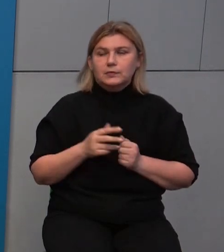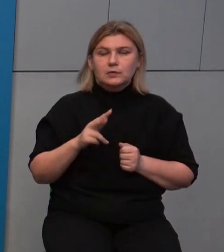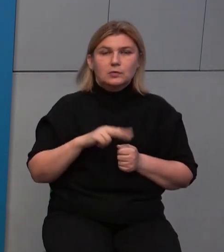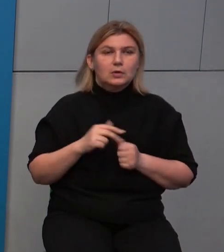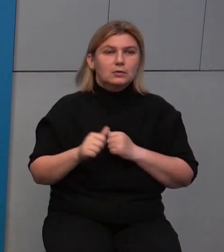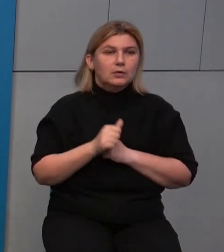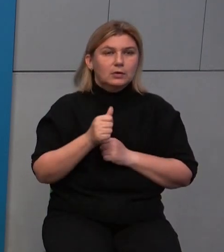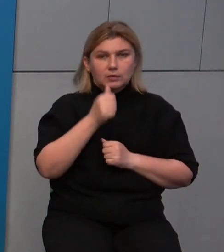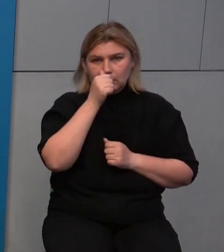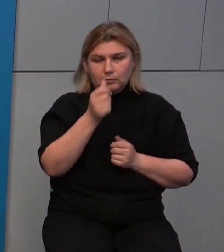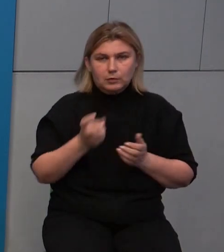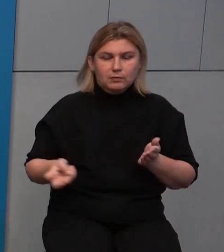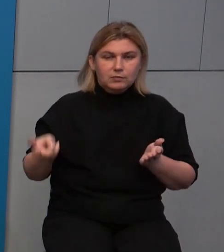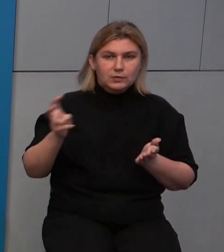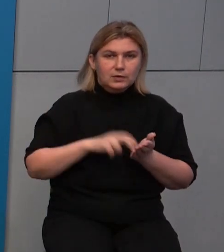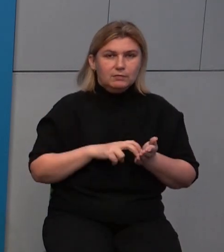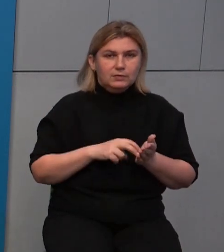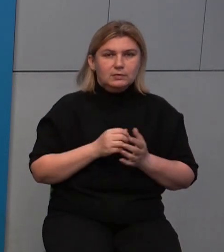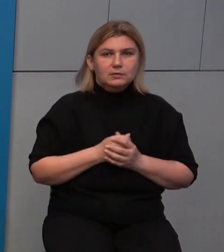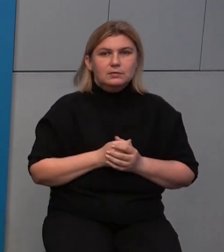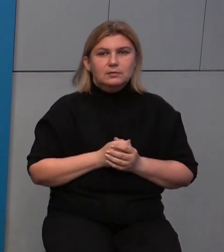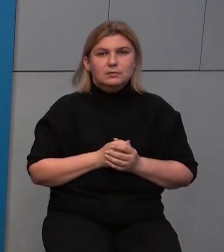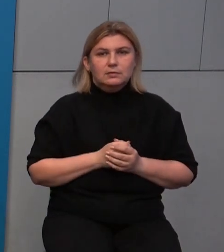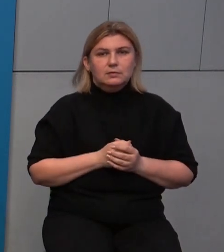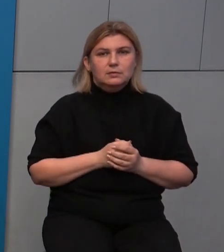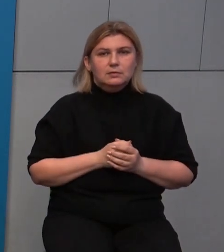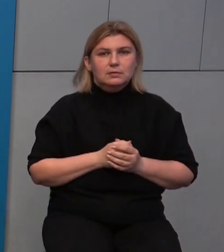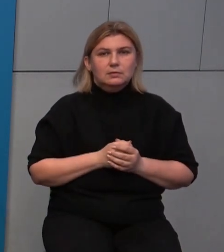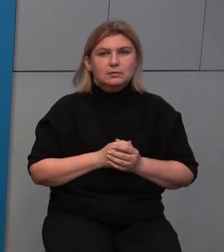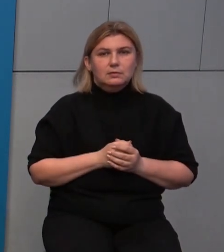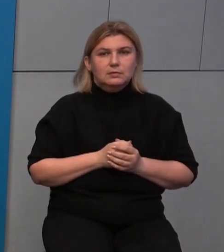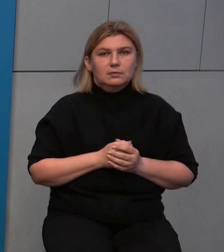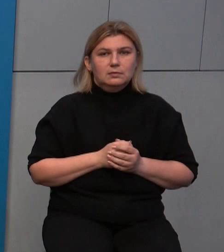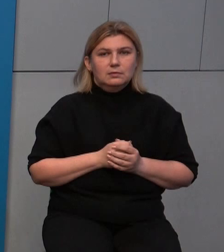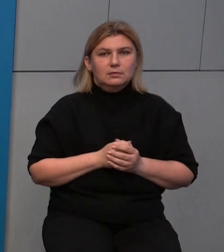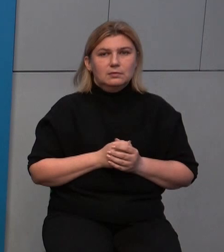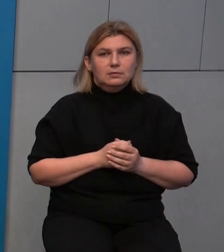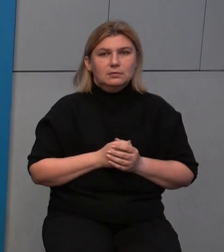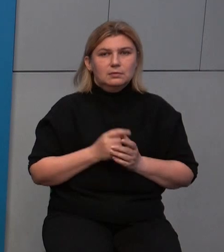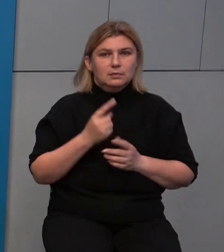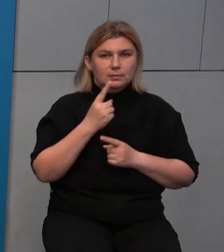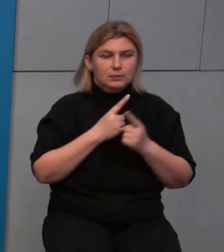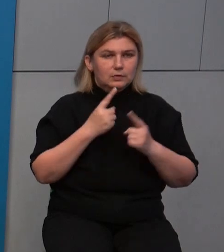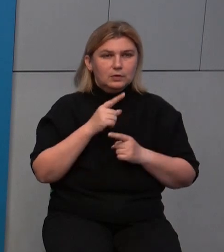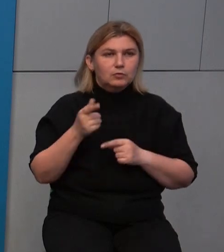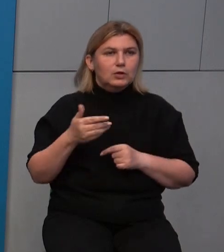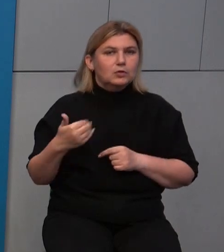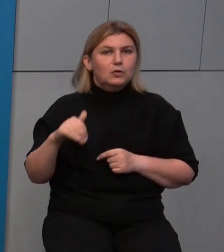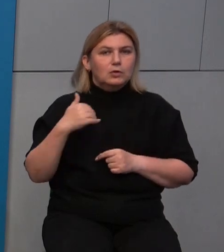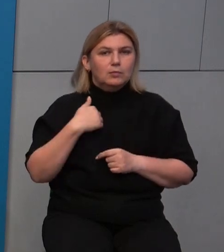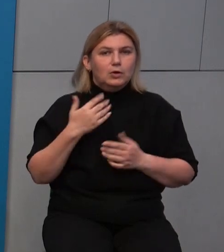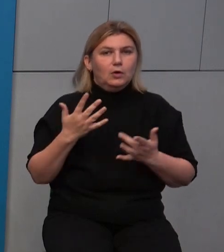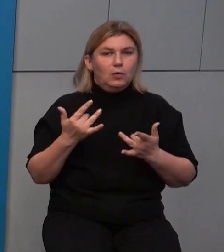że nie mógł wstawać z łóżka, więc myślę, że to nie była dla niego łatwa lektura.